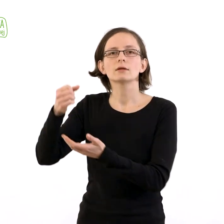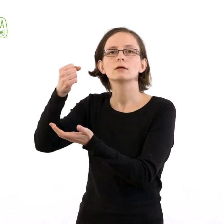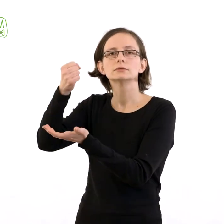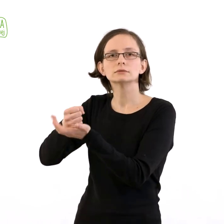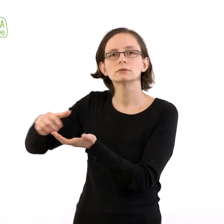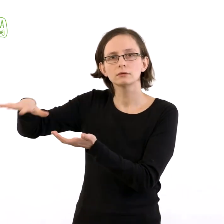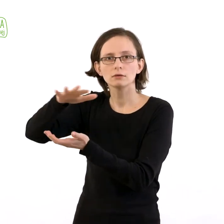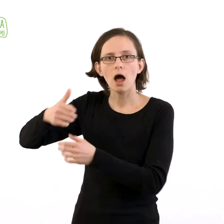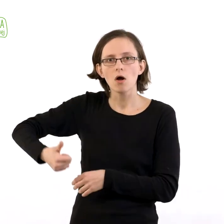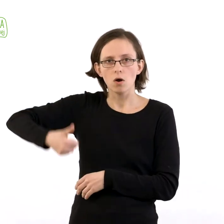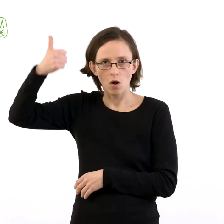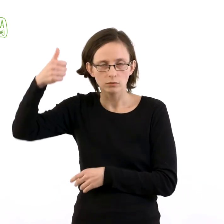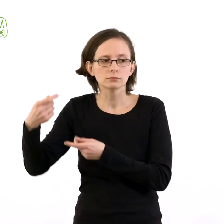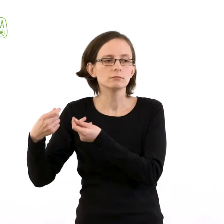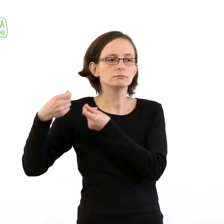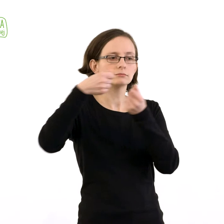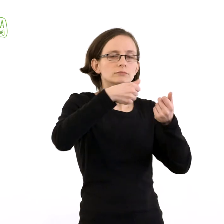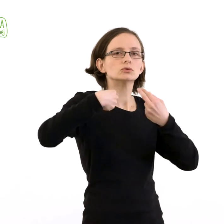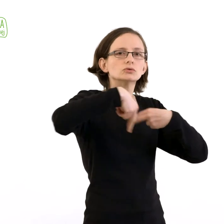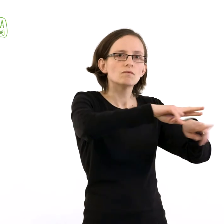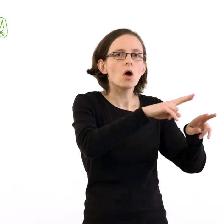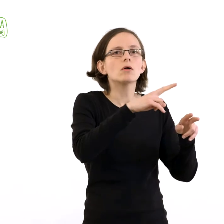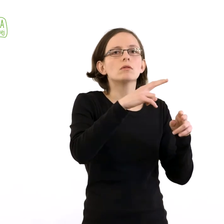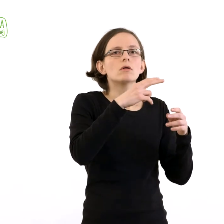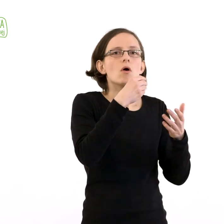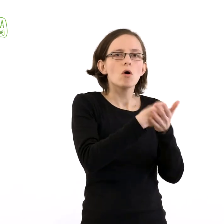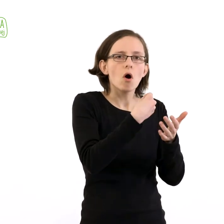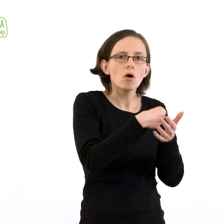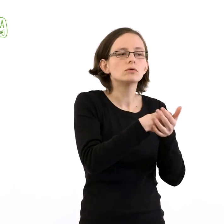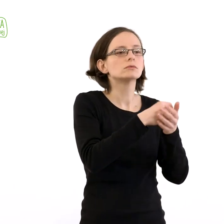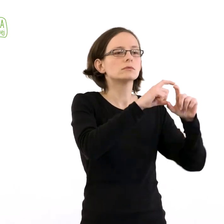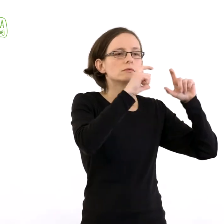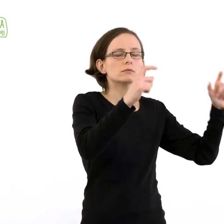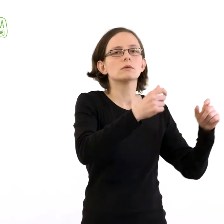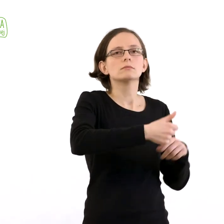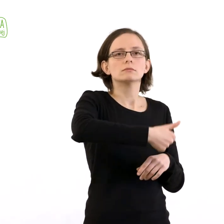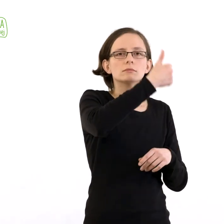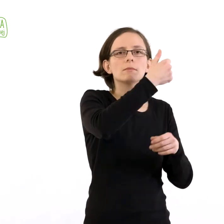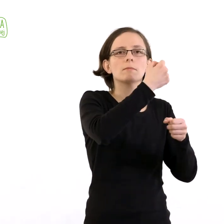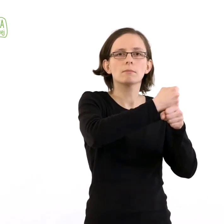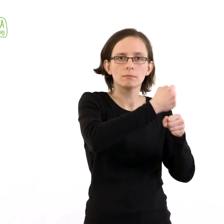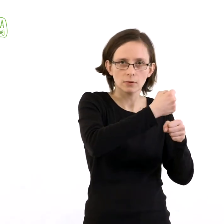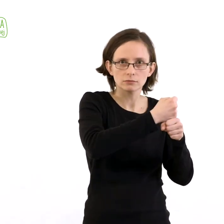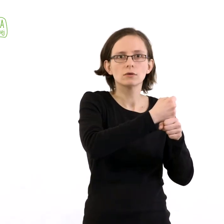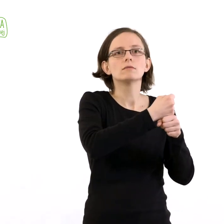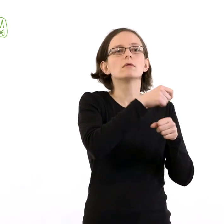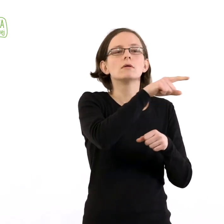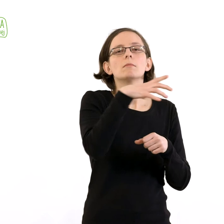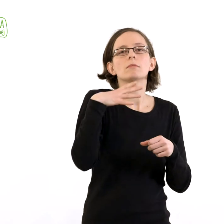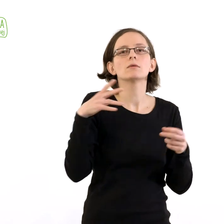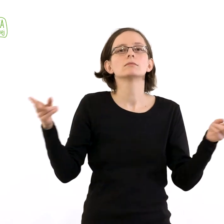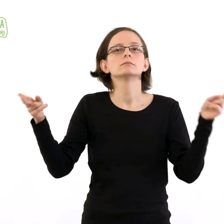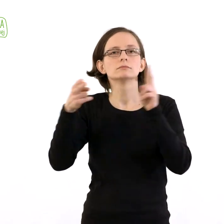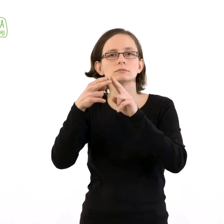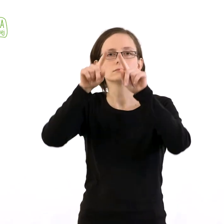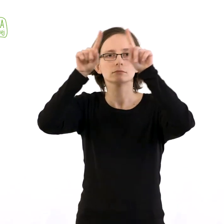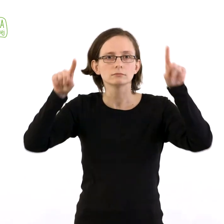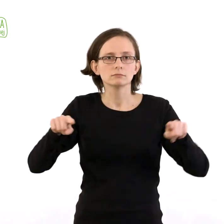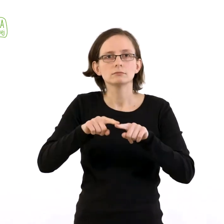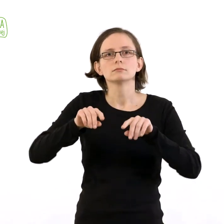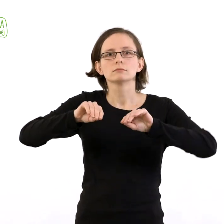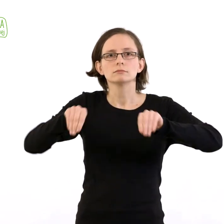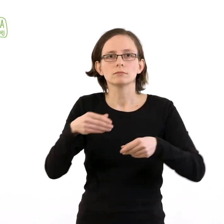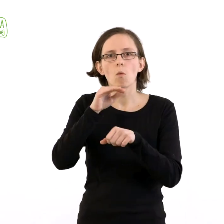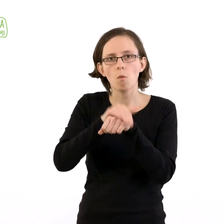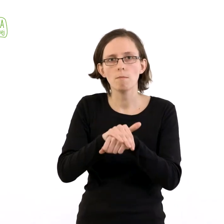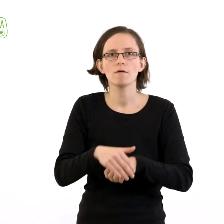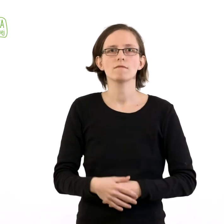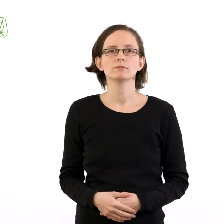Zwrotu kosztów dokonuje starosta na podstawie umowy cywilnoprawnej, która określa obowiązki stron ją zawierających (starosty i pracodawcy).